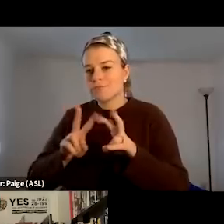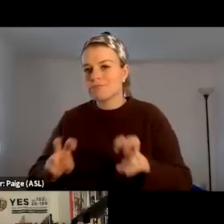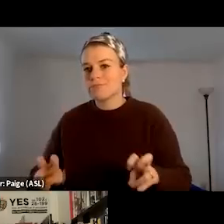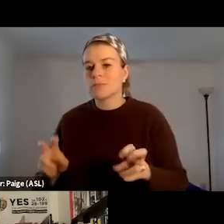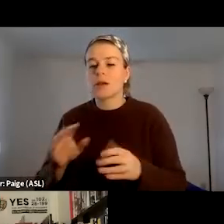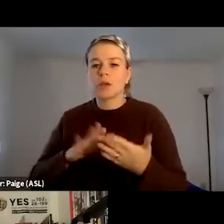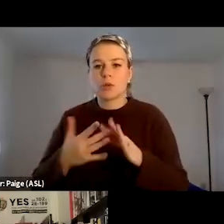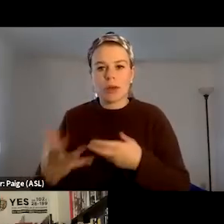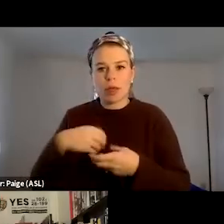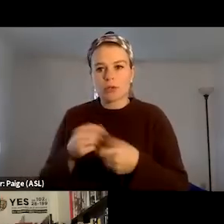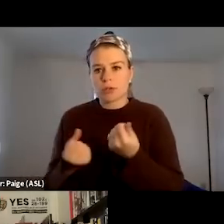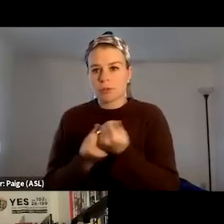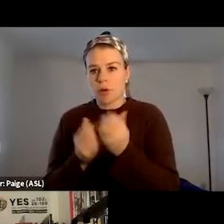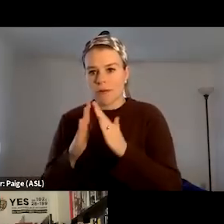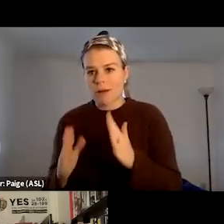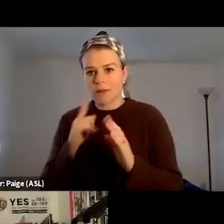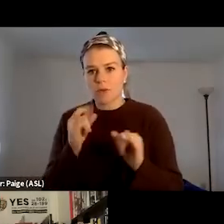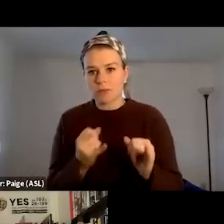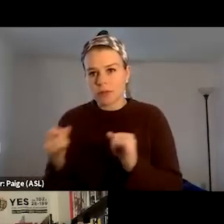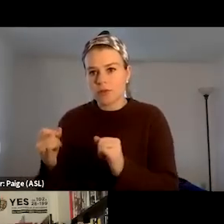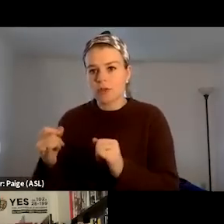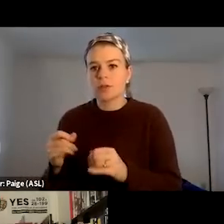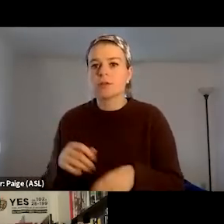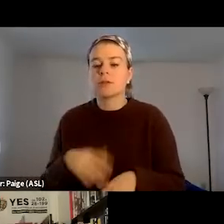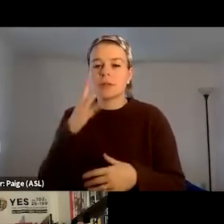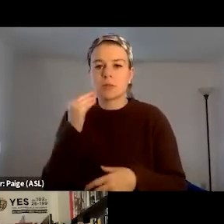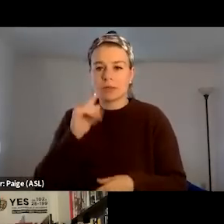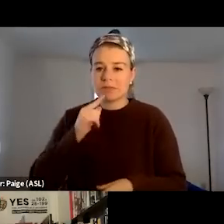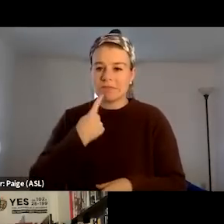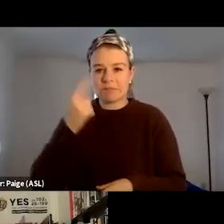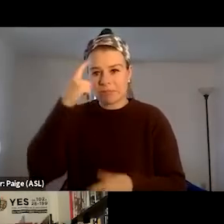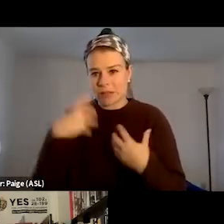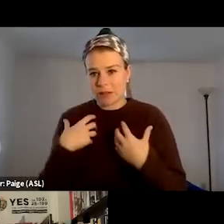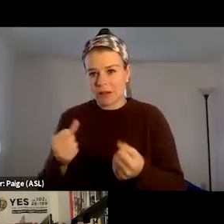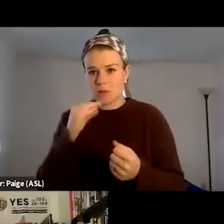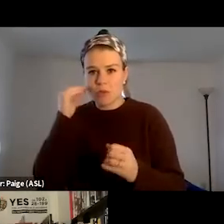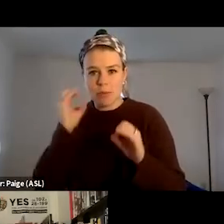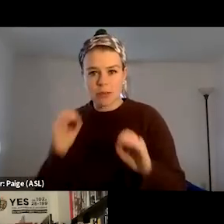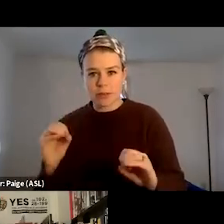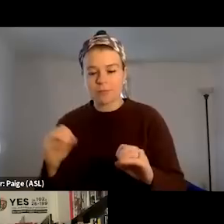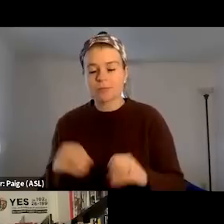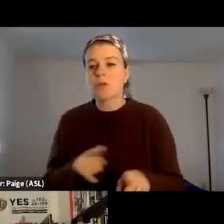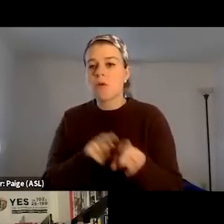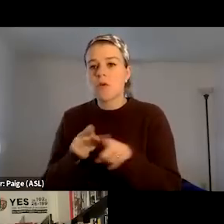y la vivienda de apoyo de individuos que experimentan trastornos mentales graves y sinhogarismo. También ayudó a desarrollar y evaluar